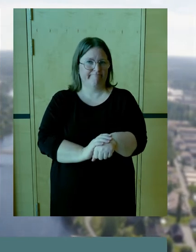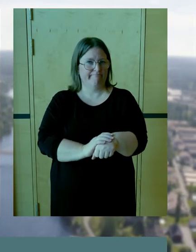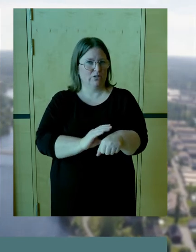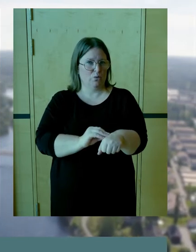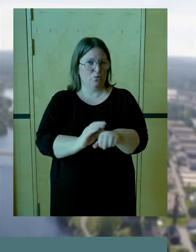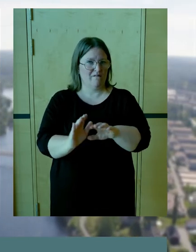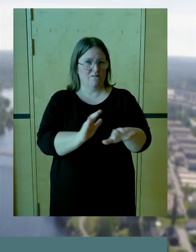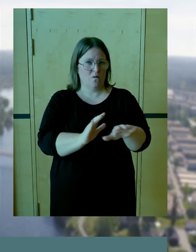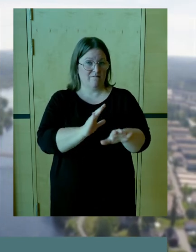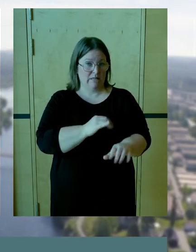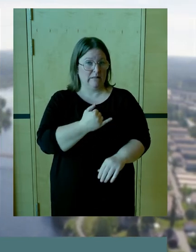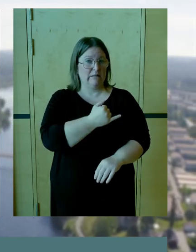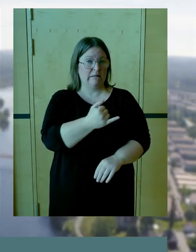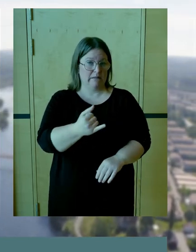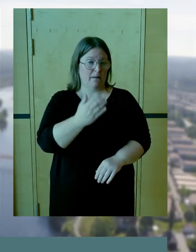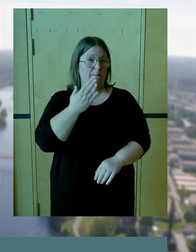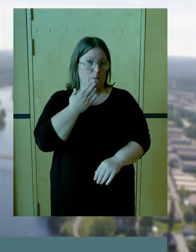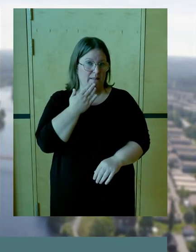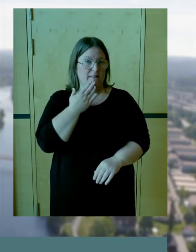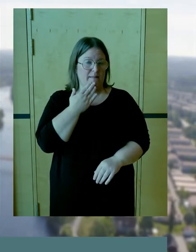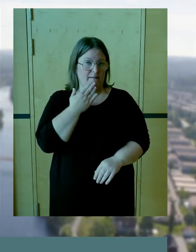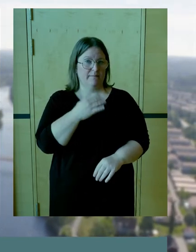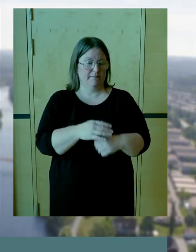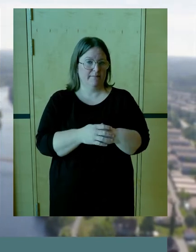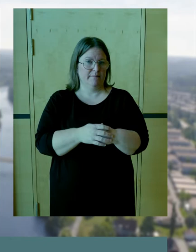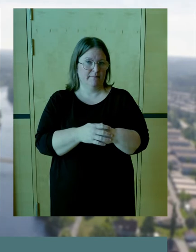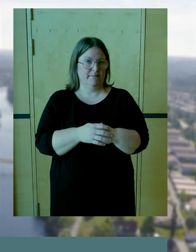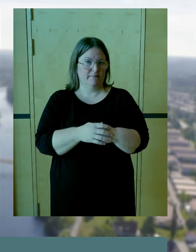Och därav får vi kanske räkna med i framtiden